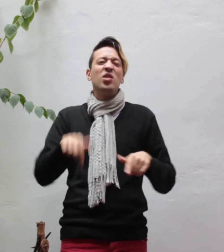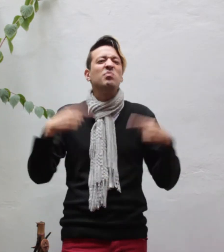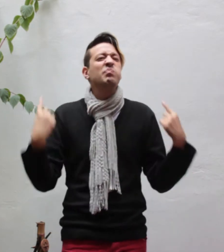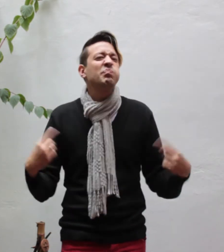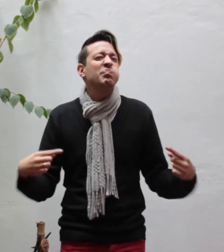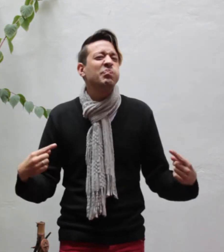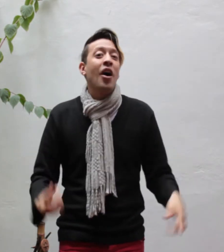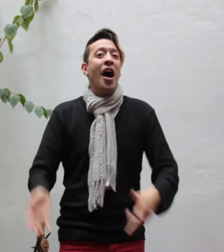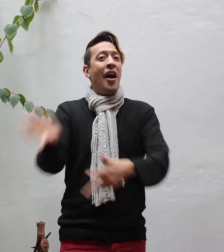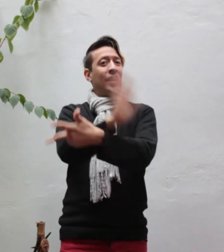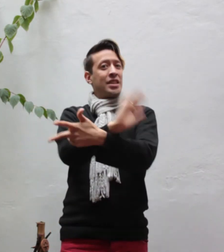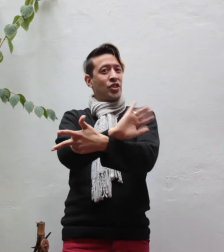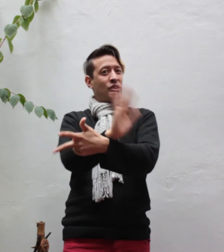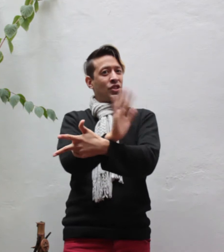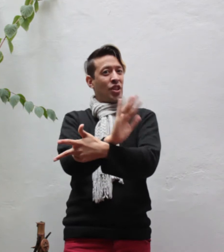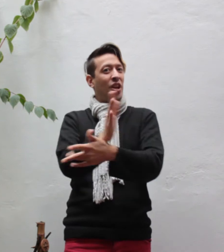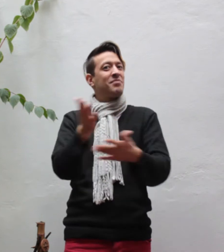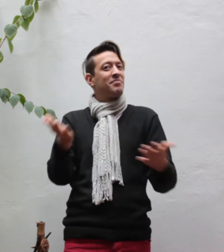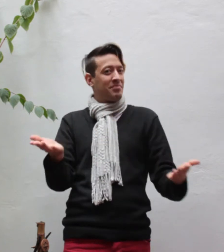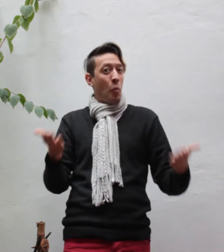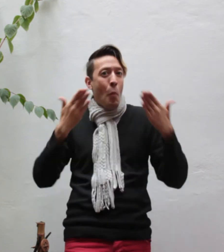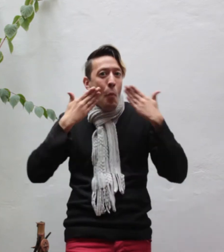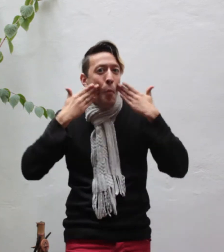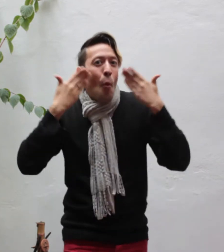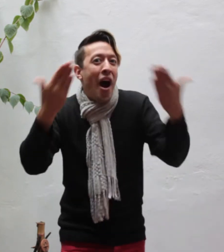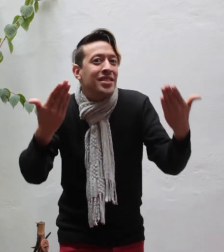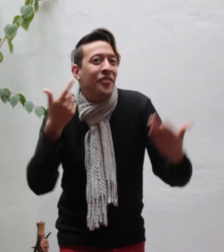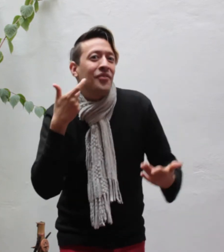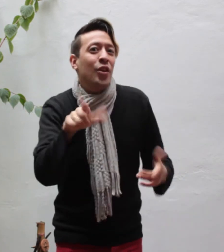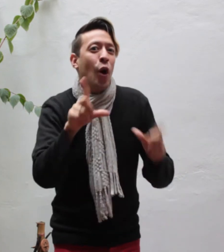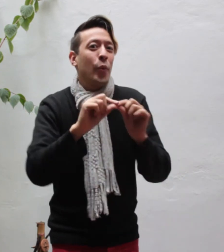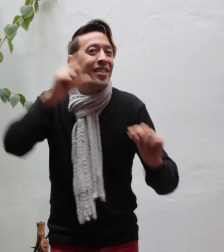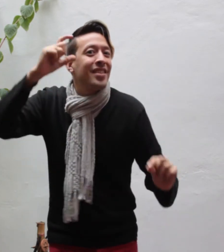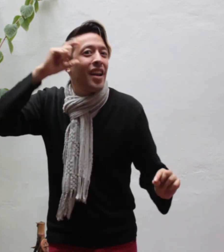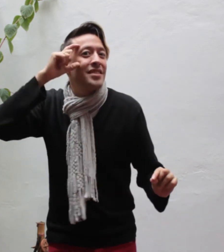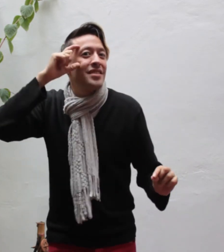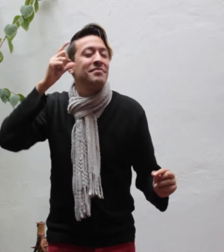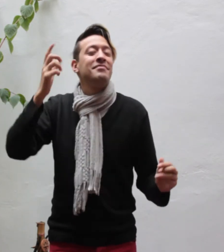Ahora, ¿qué vamos a ver? FiCSor muestra el vídeo informativo N° 10.